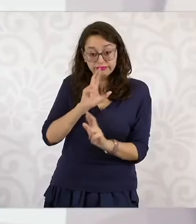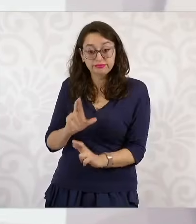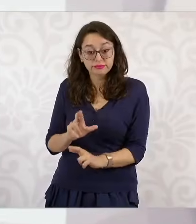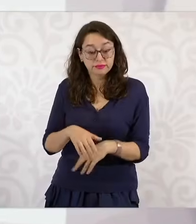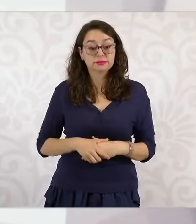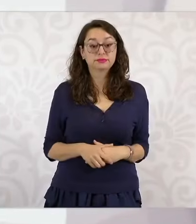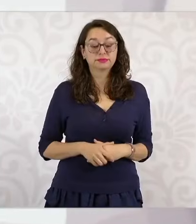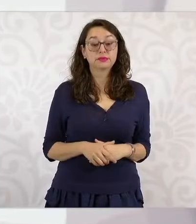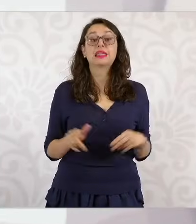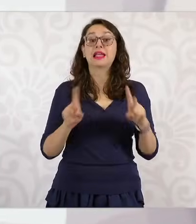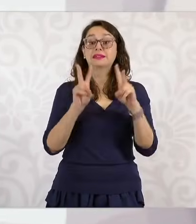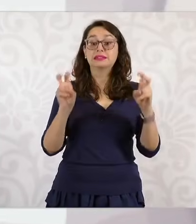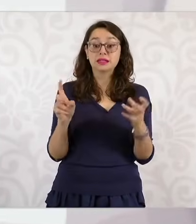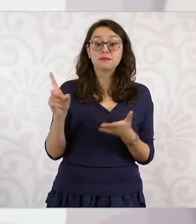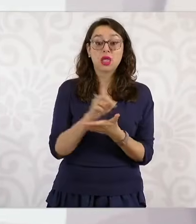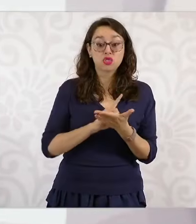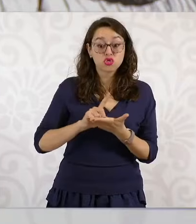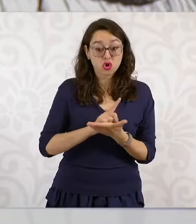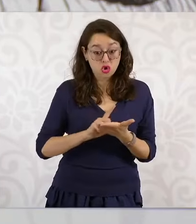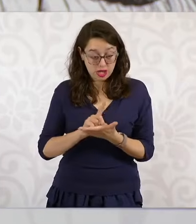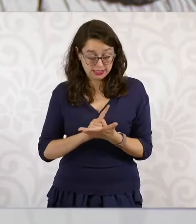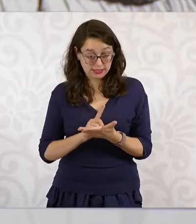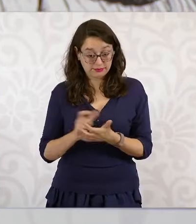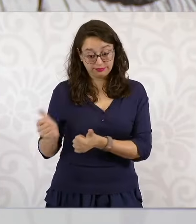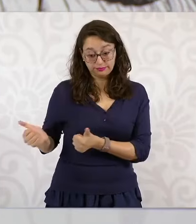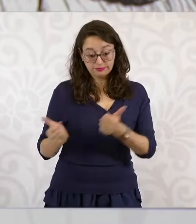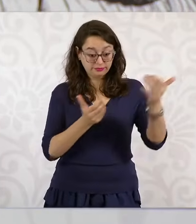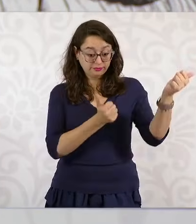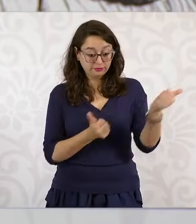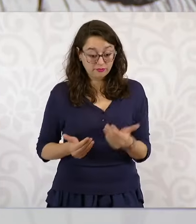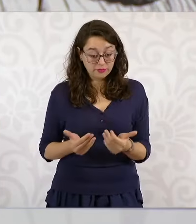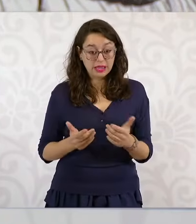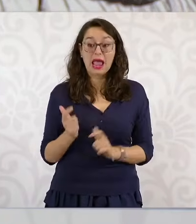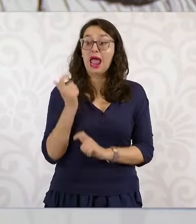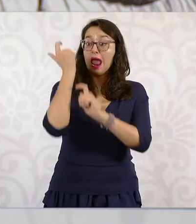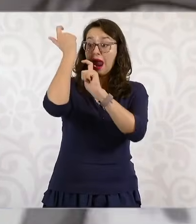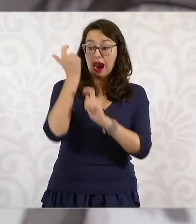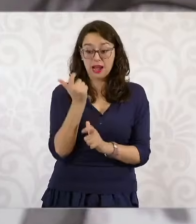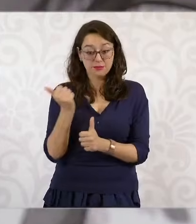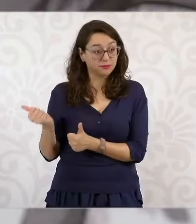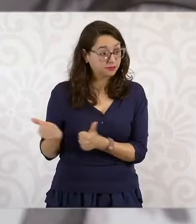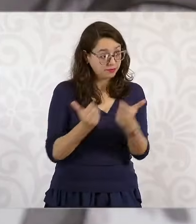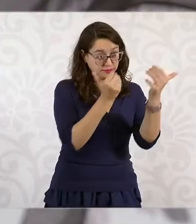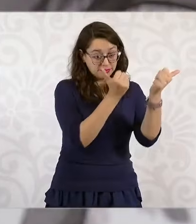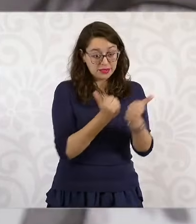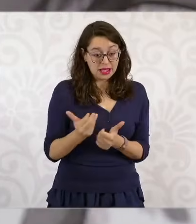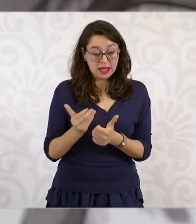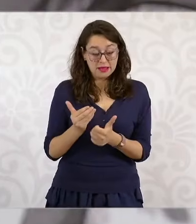el tráfico de drogas y el tráfico de armas, en primer lugar, hay que atender las causas.